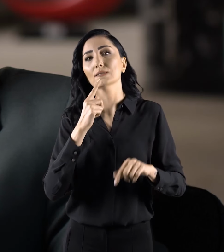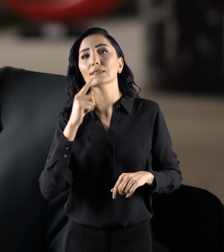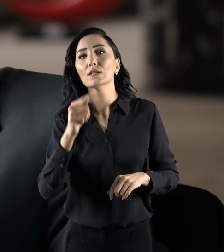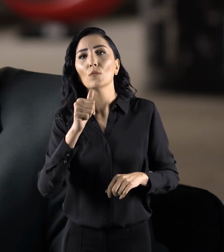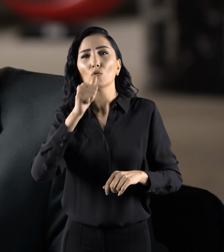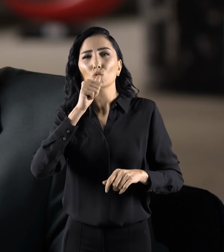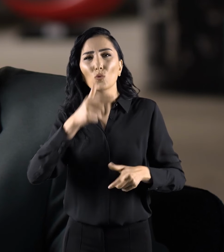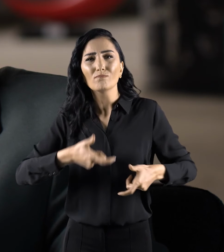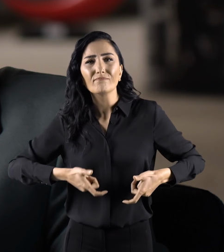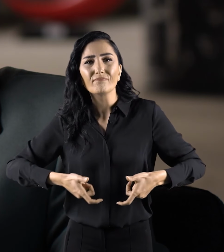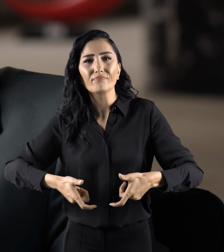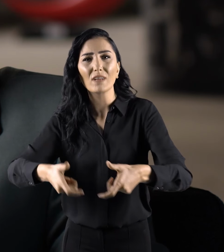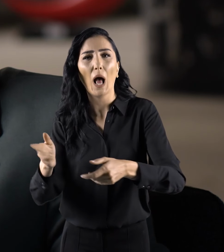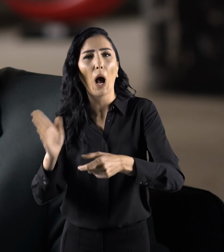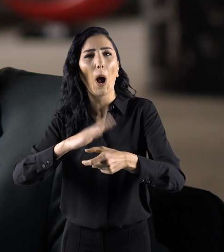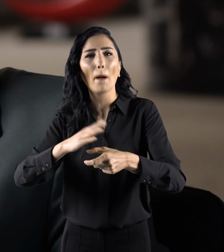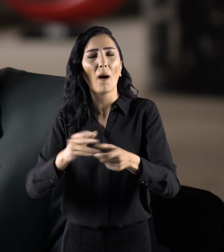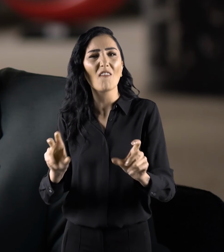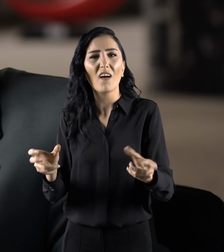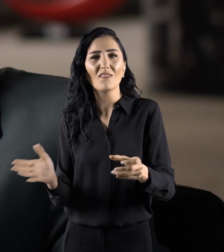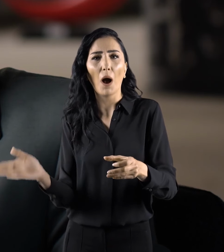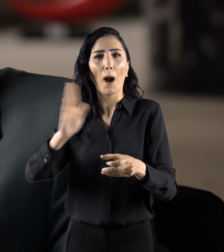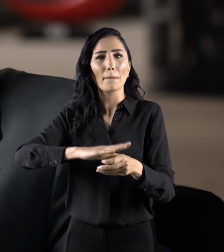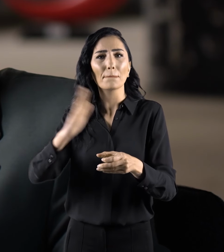Kanalizasyon kapaklarına takacağımız vana ve kapakçık sayesinde